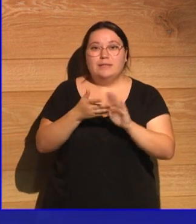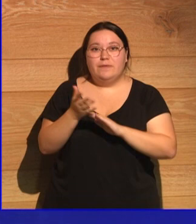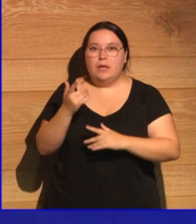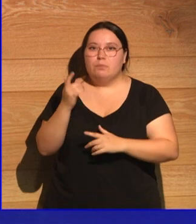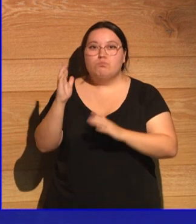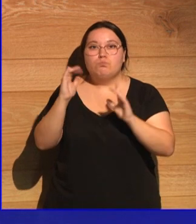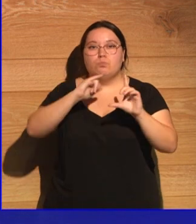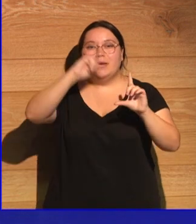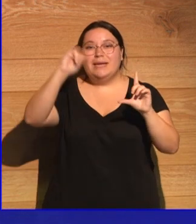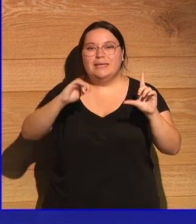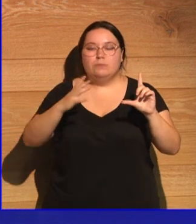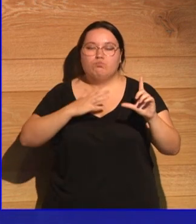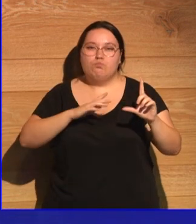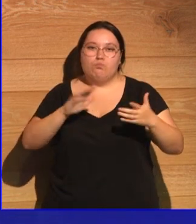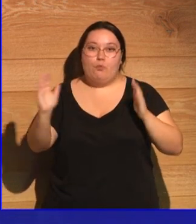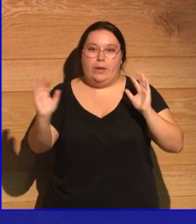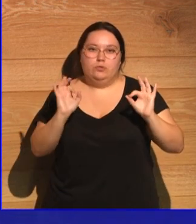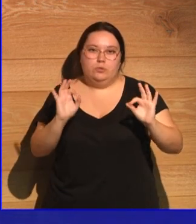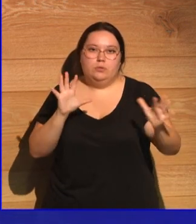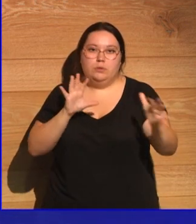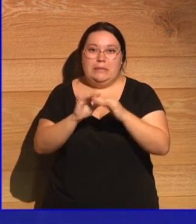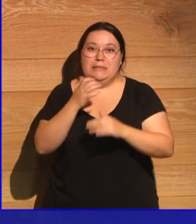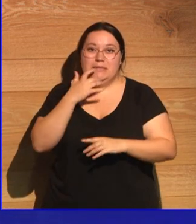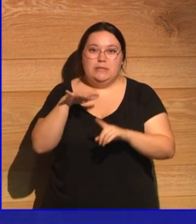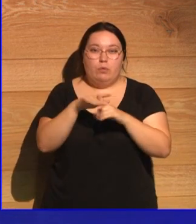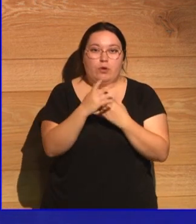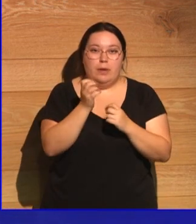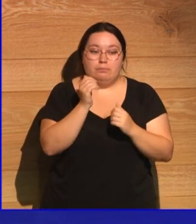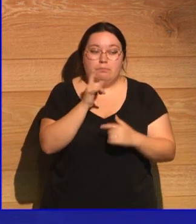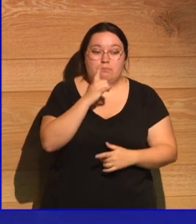cuando las cosas empiezan a ir mal o peor, la inercia